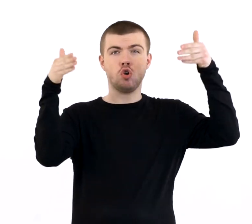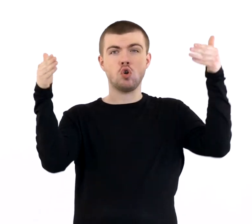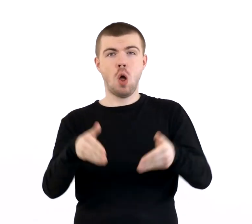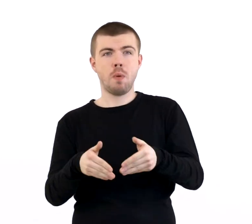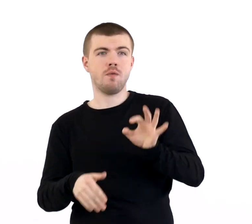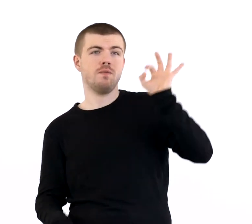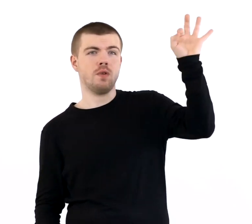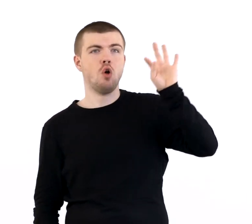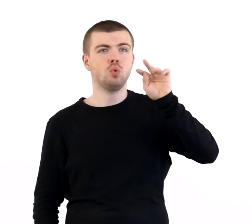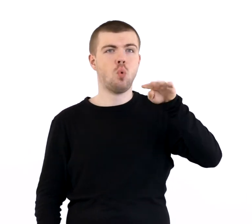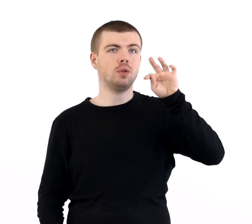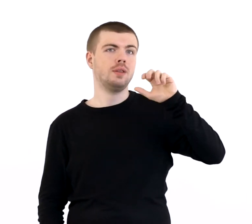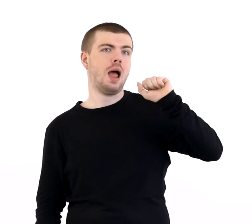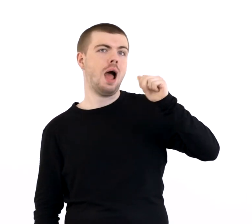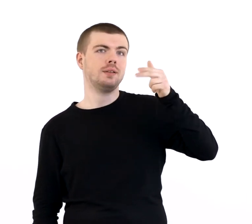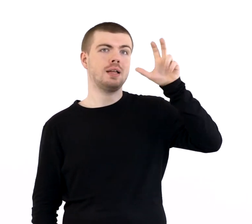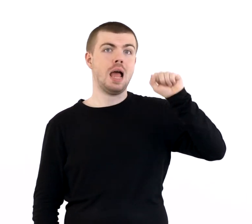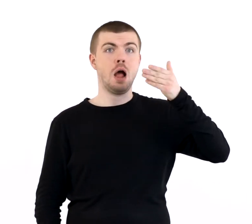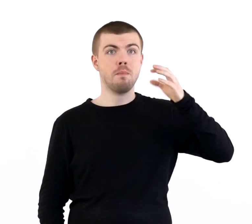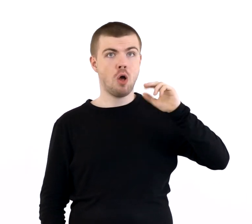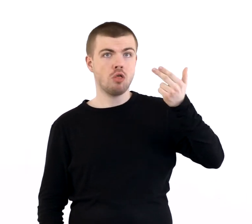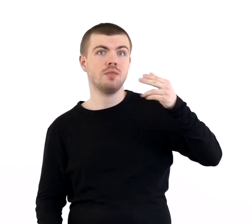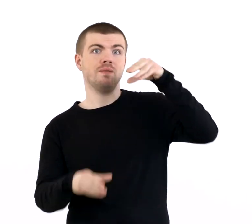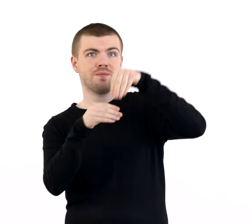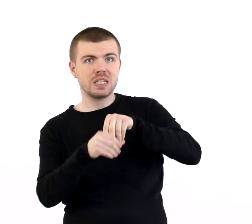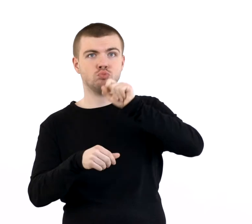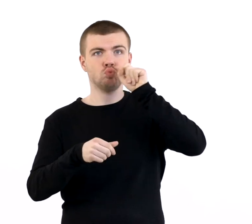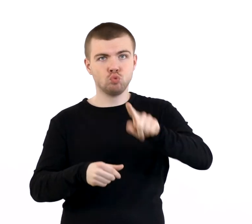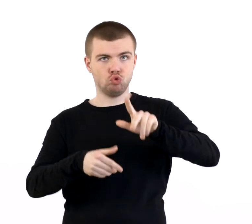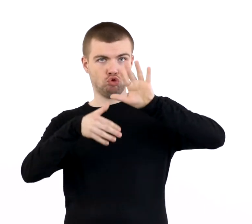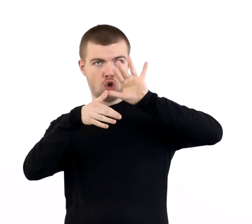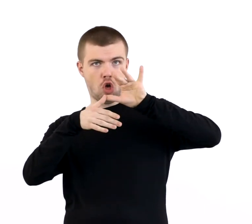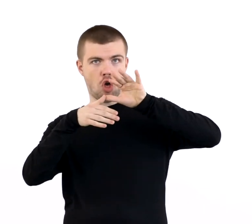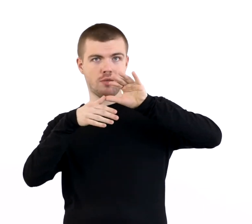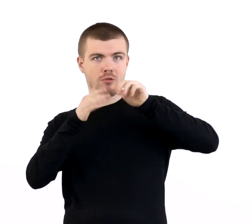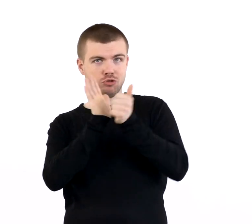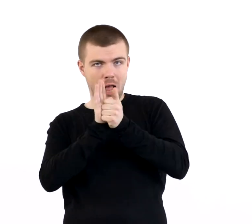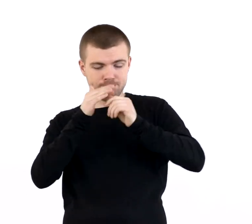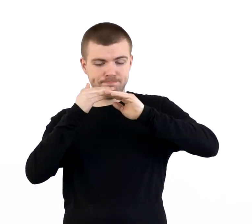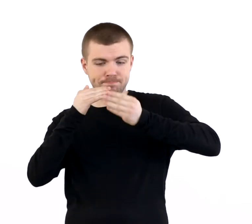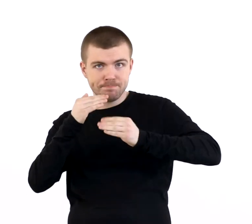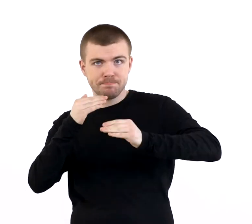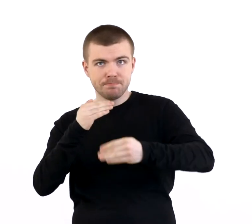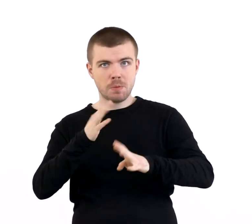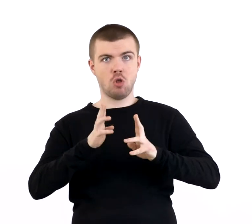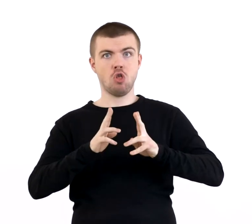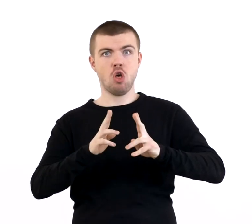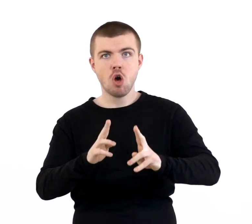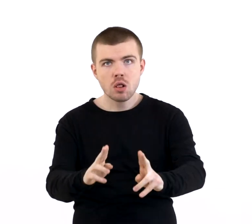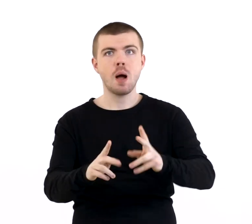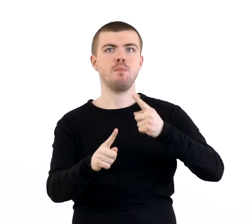Grobowiec składał się ze schodów (16 stopni) prowadzących do korytarza